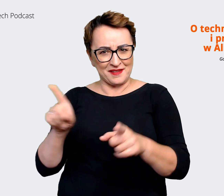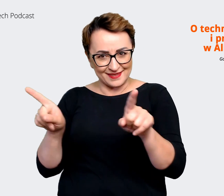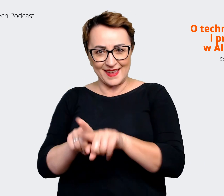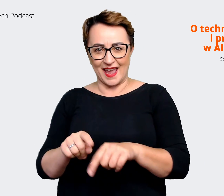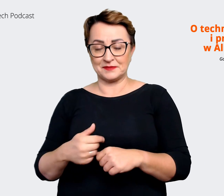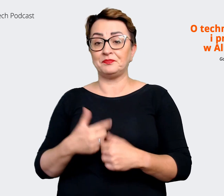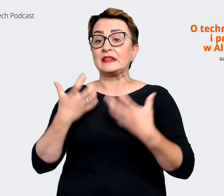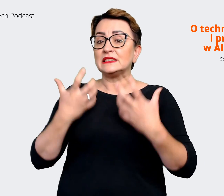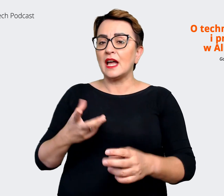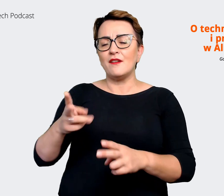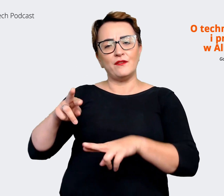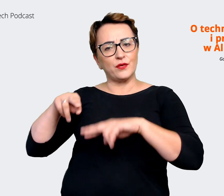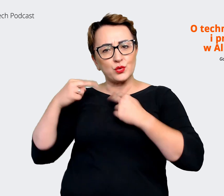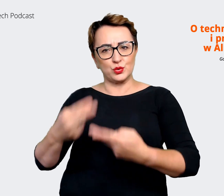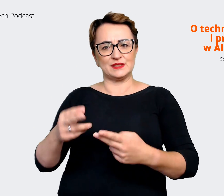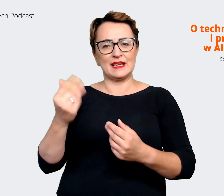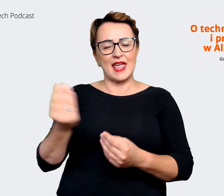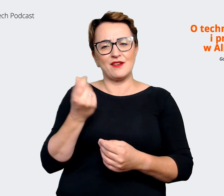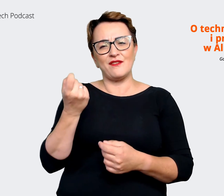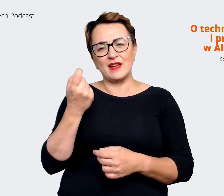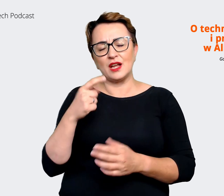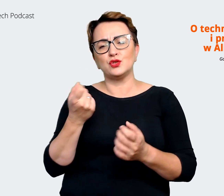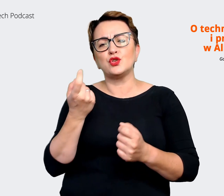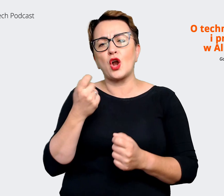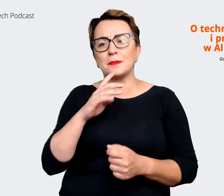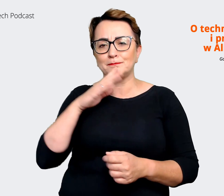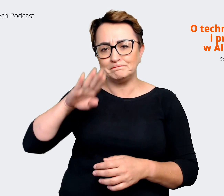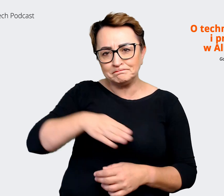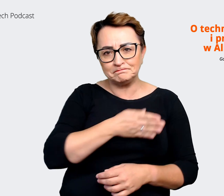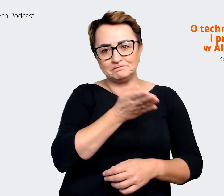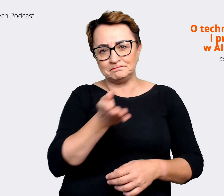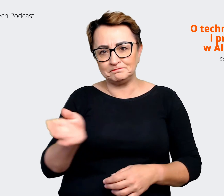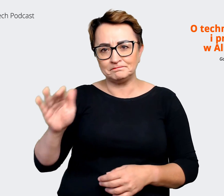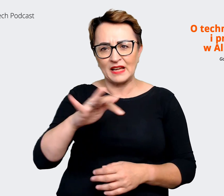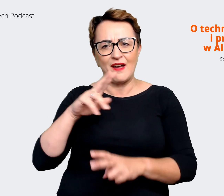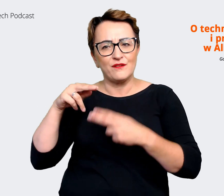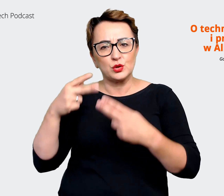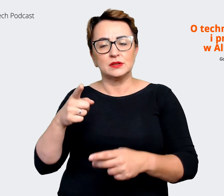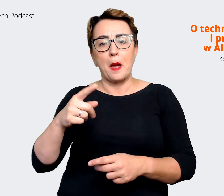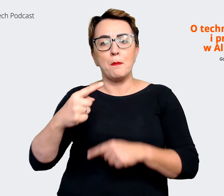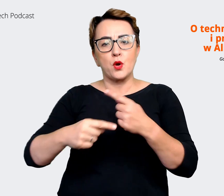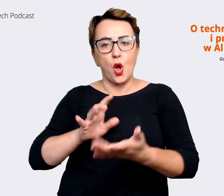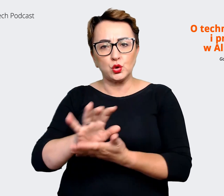tak trochę powiedziałbym slalomujemy, ale wrócili do produktów, wrócili do technologii. Tomek,